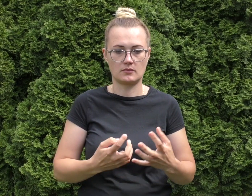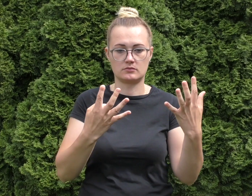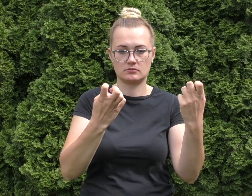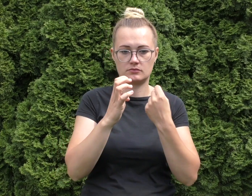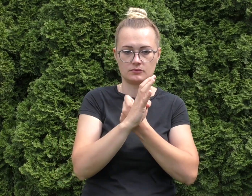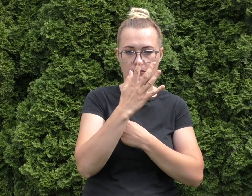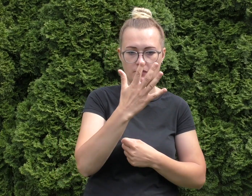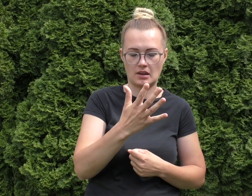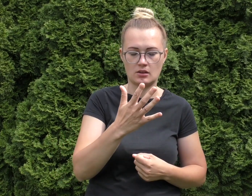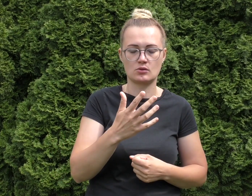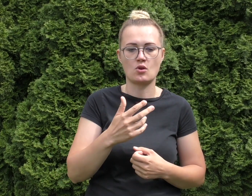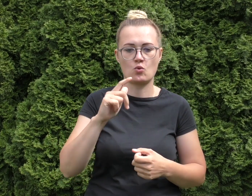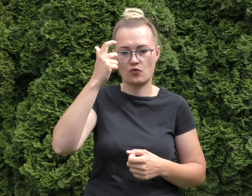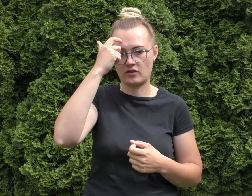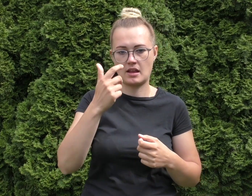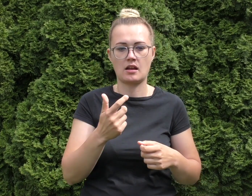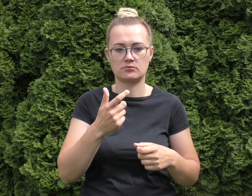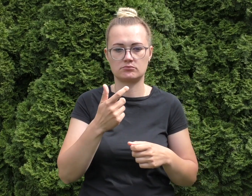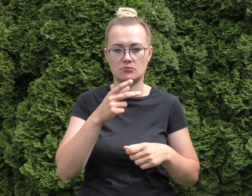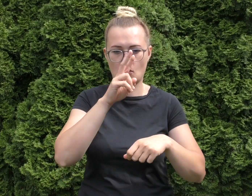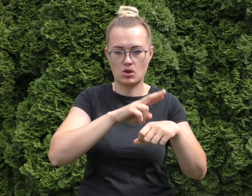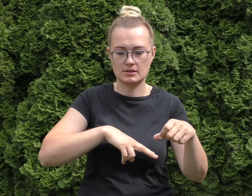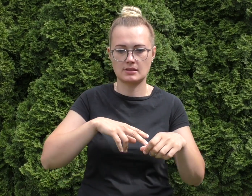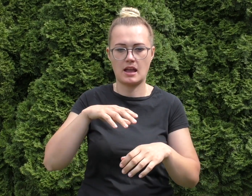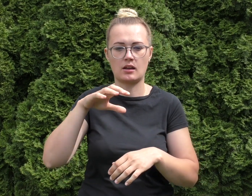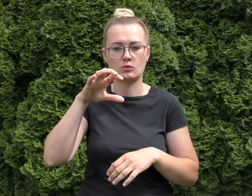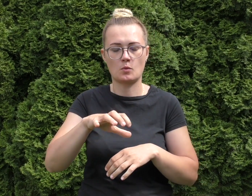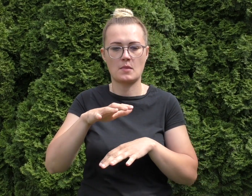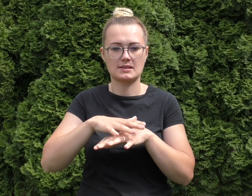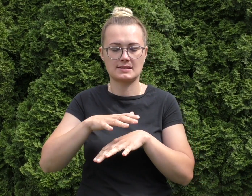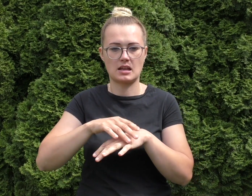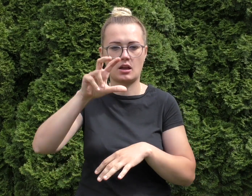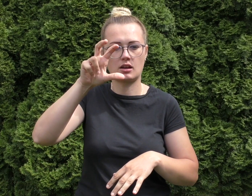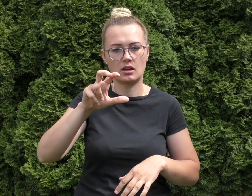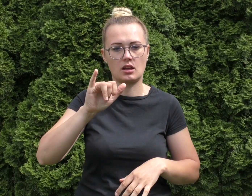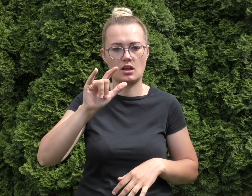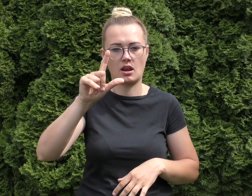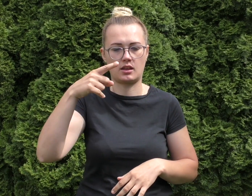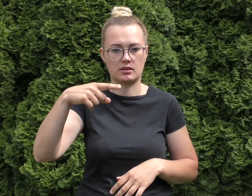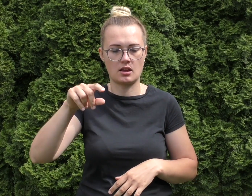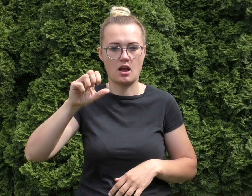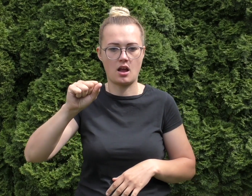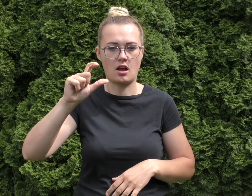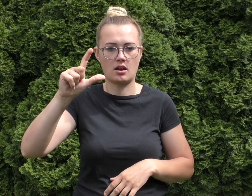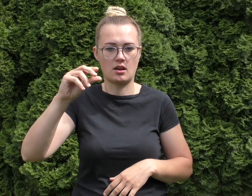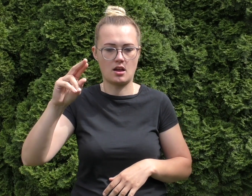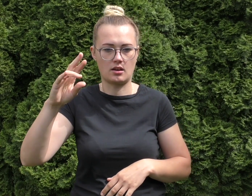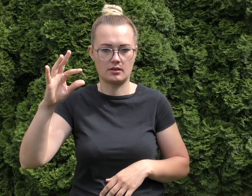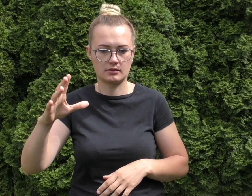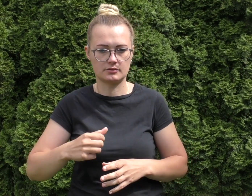995 – Komenda Główna Policji – system Child Alert